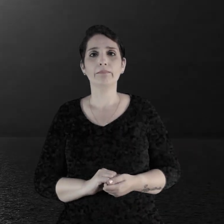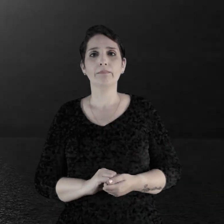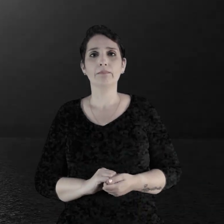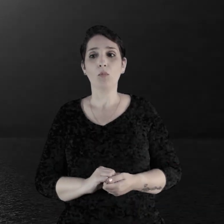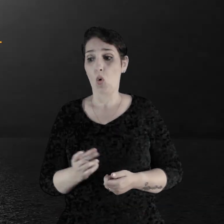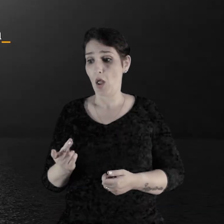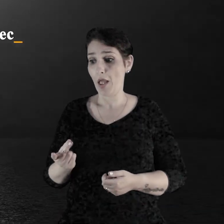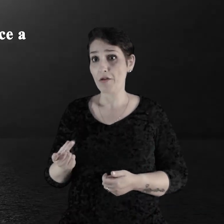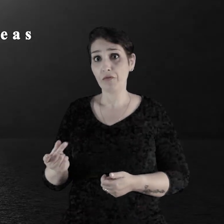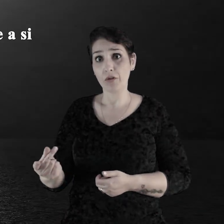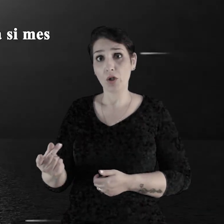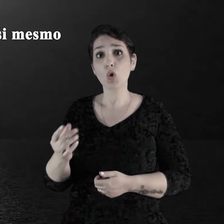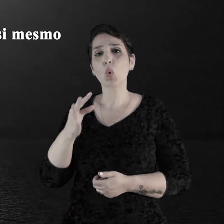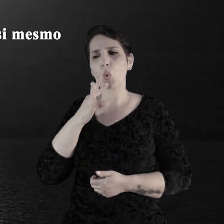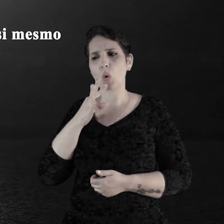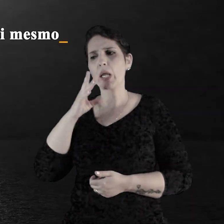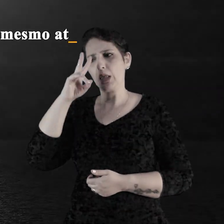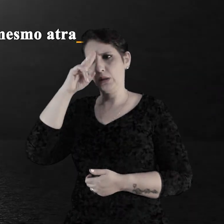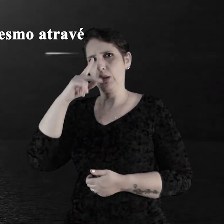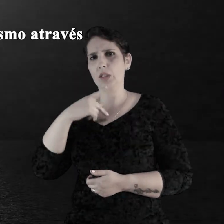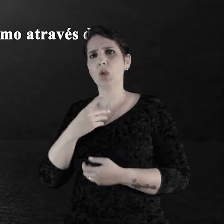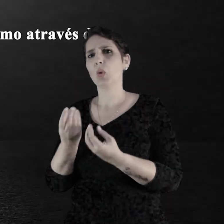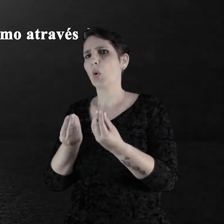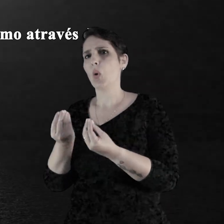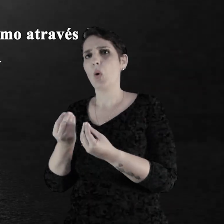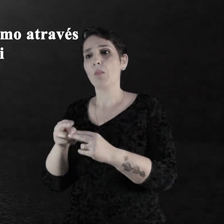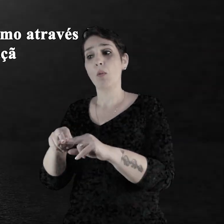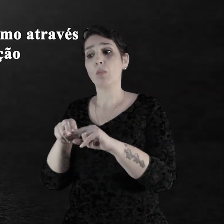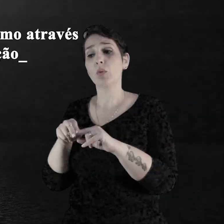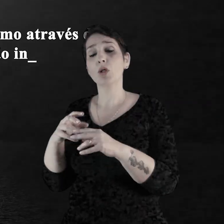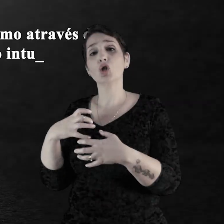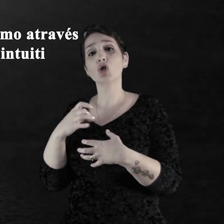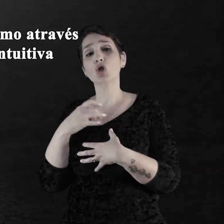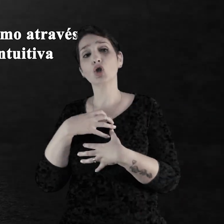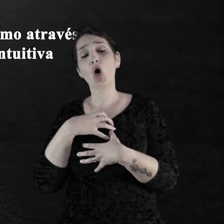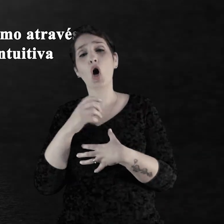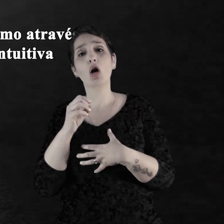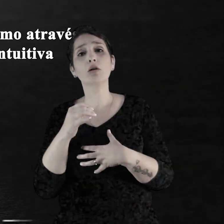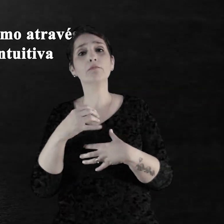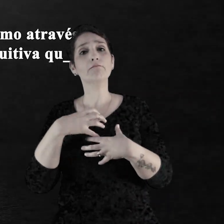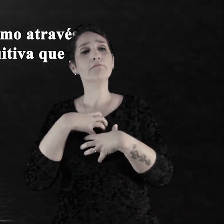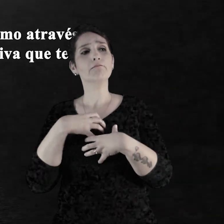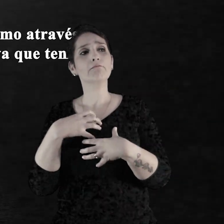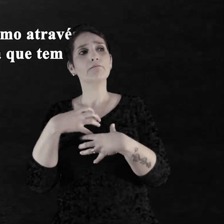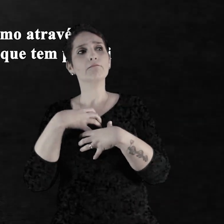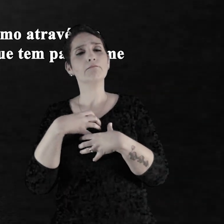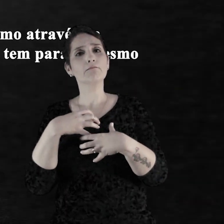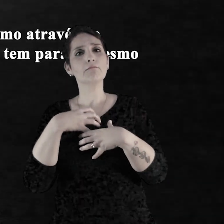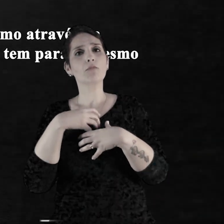O Infinito conhece a si mesmo através da simples apreciação intuitiva que tem para si mesmo